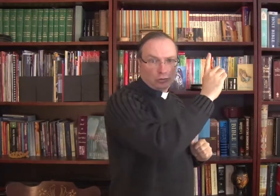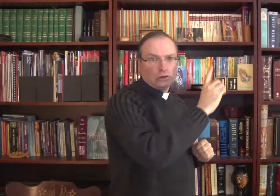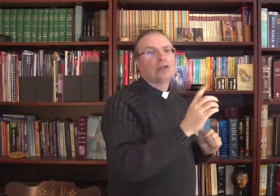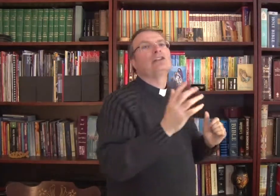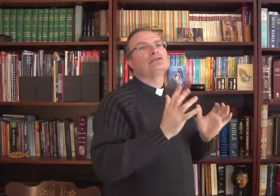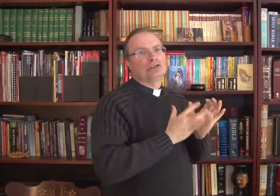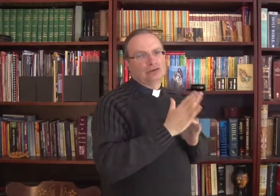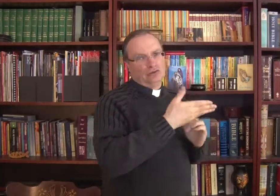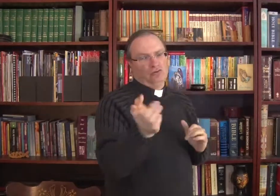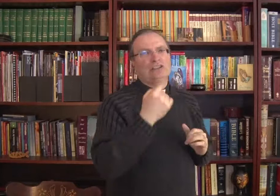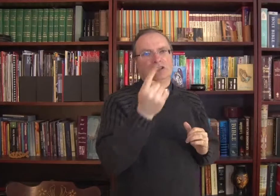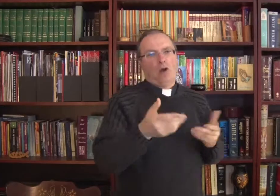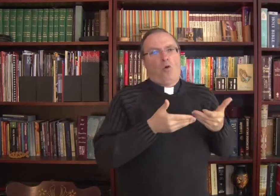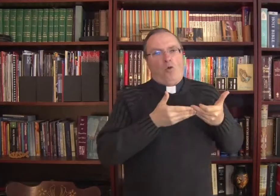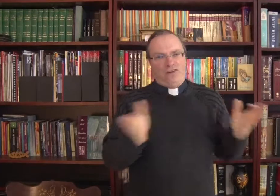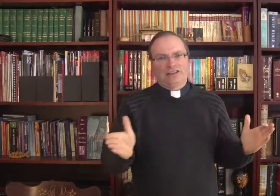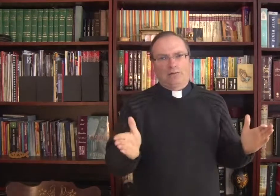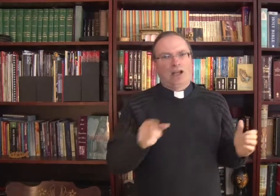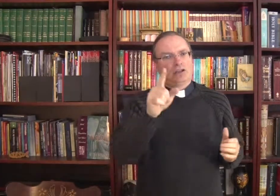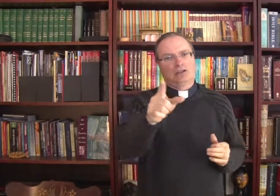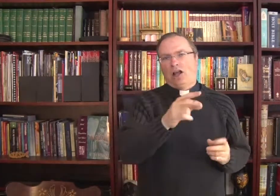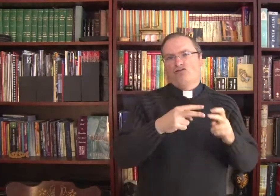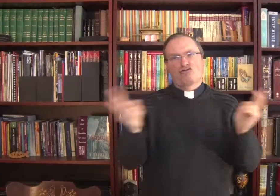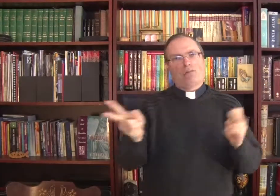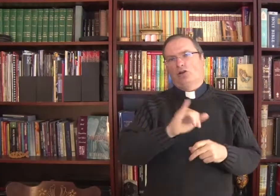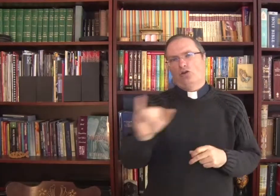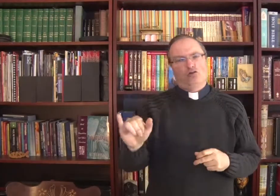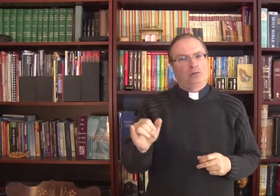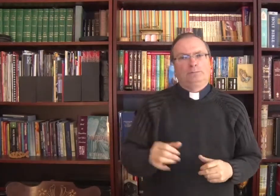Jésus vous dira ouvertement qu’il vous a jamais connus,